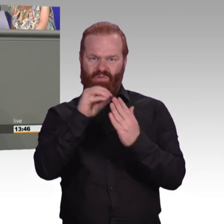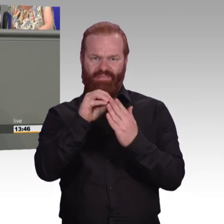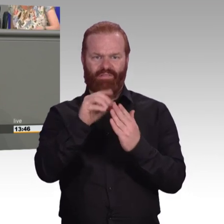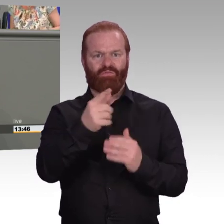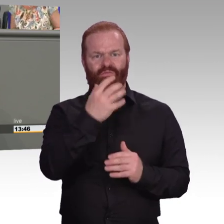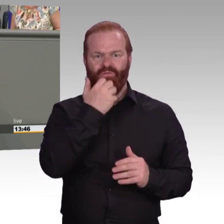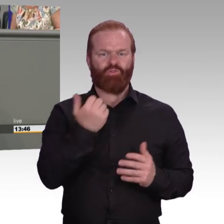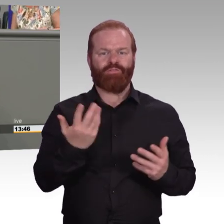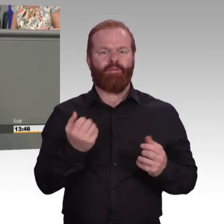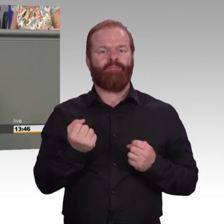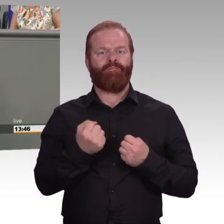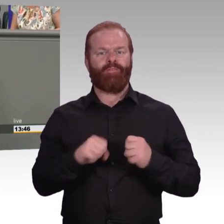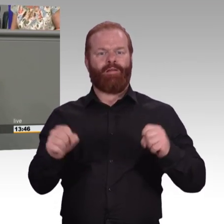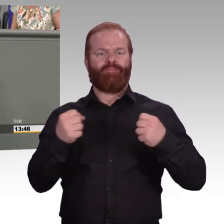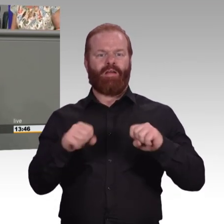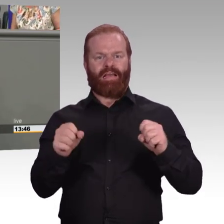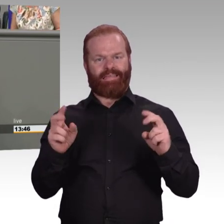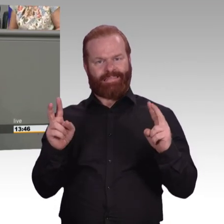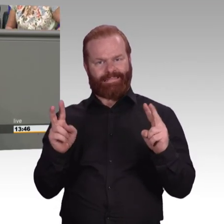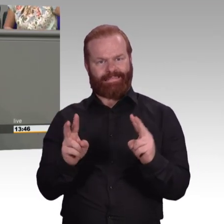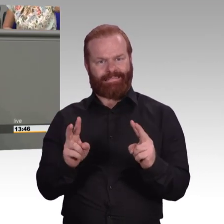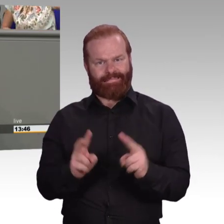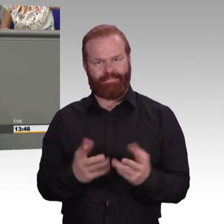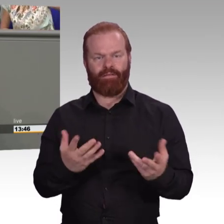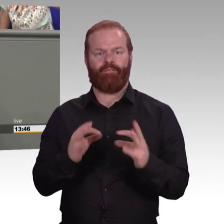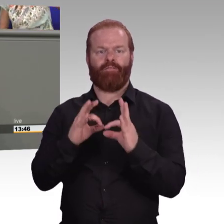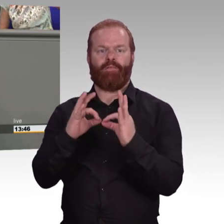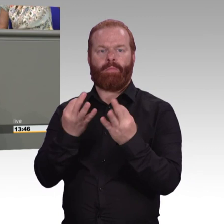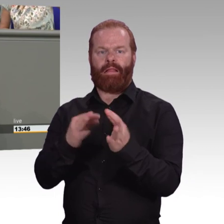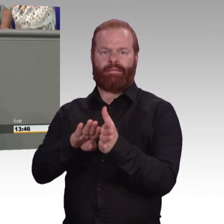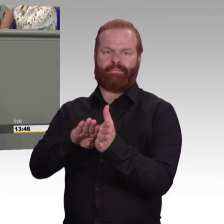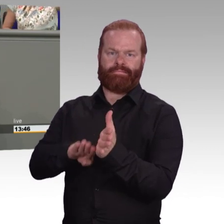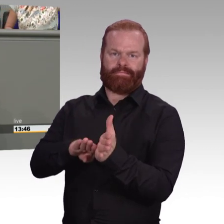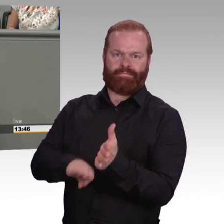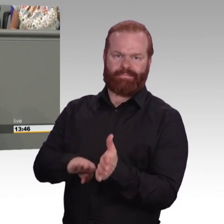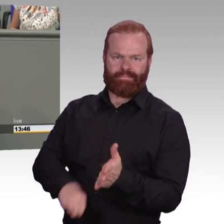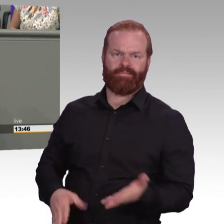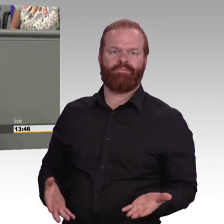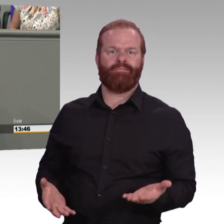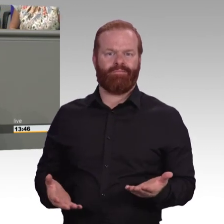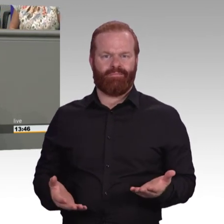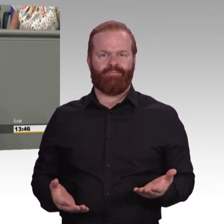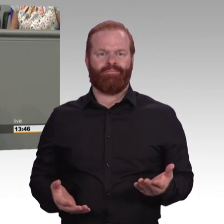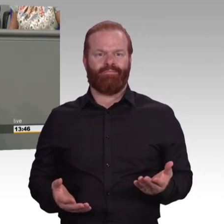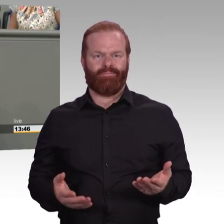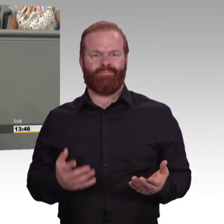und sollte für jeden, für jeden, der für unsere freiheitliche Gesellschaftsordnung steht und jedem, der gegen noch mehr Staat ist,